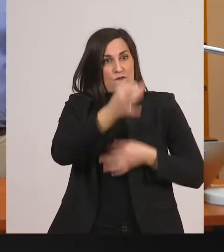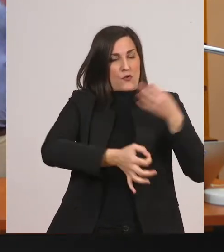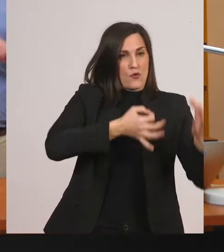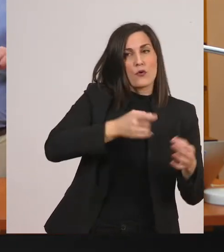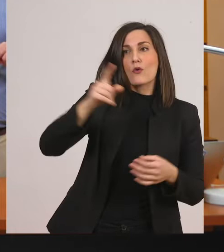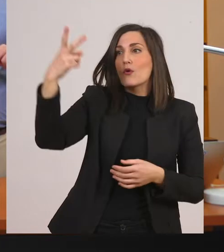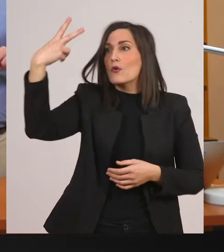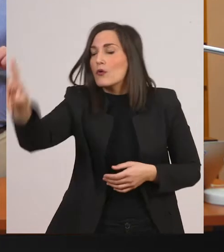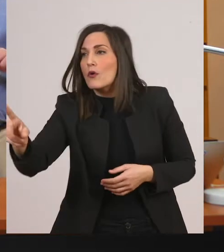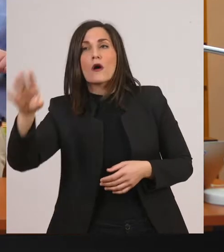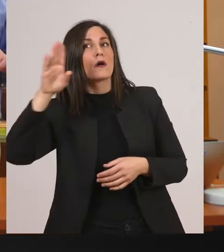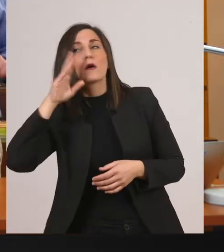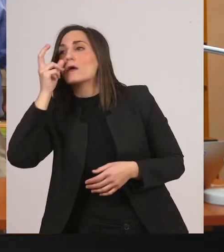και πάμε σε μία σύνθεση απόψεων.